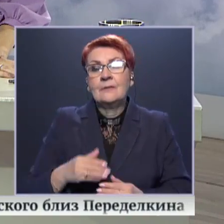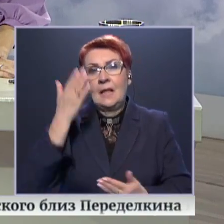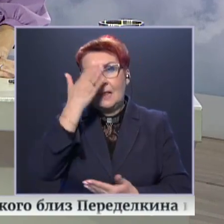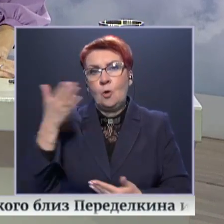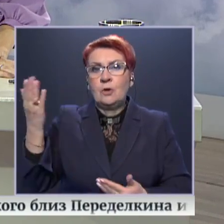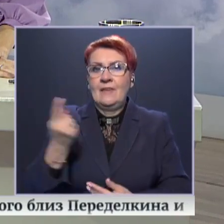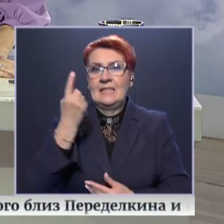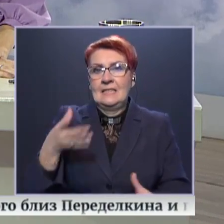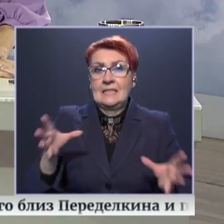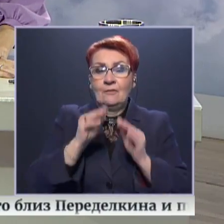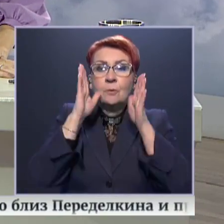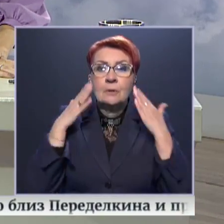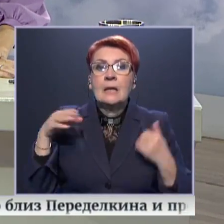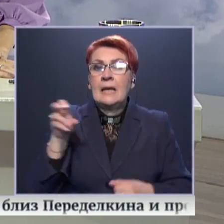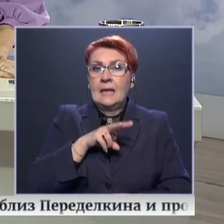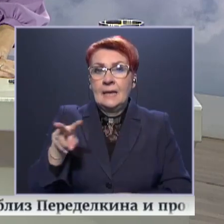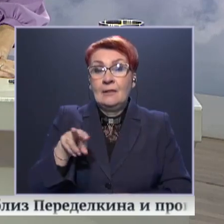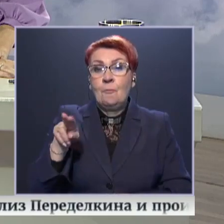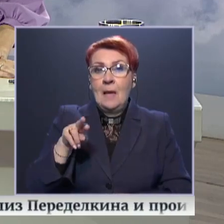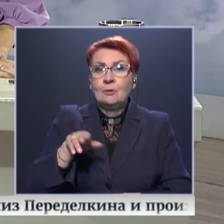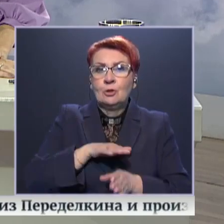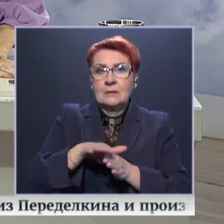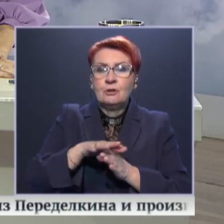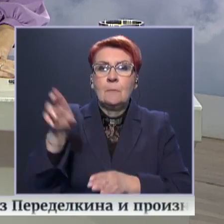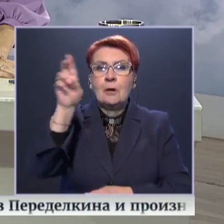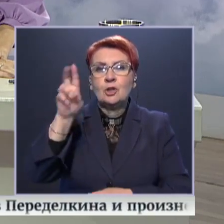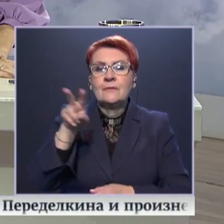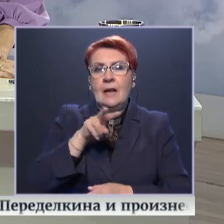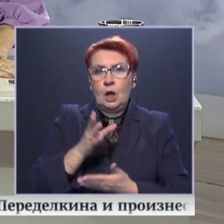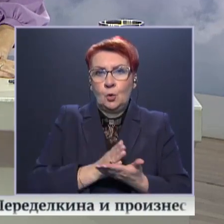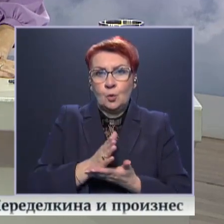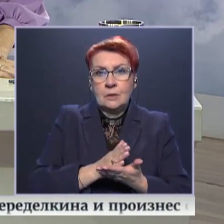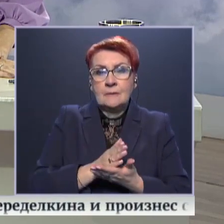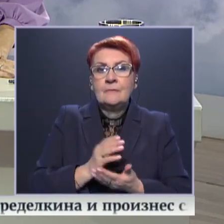патриарх Московский все Руси Кирилл в пятницу совершил божественную литургию в александро-невском скиту